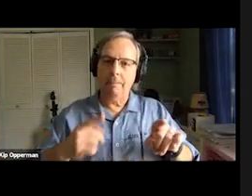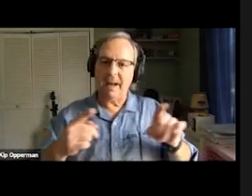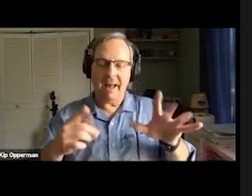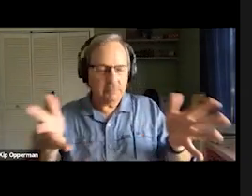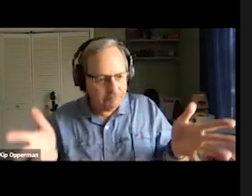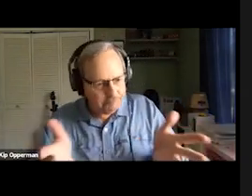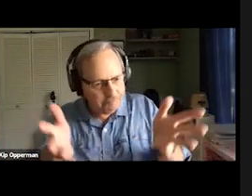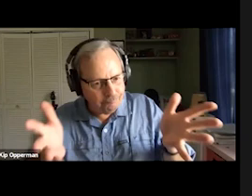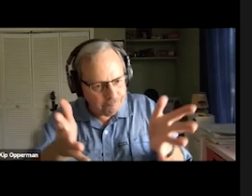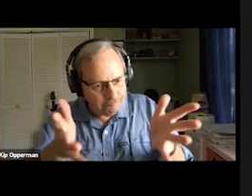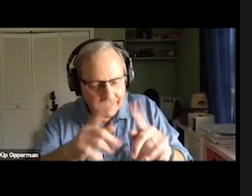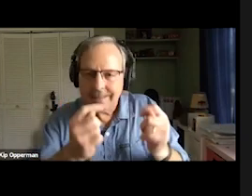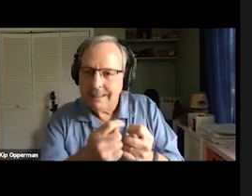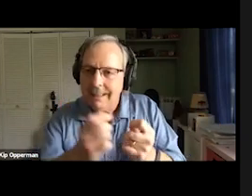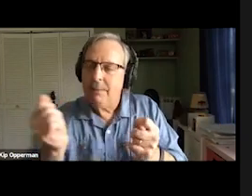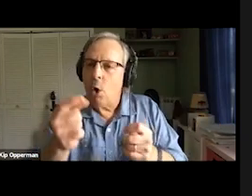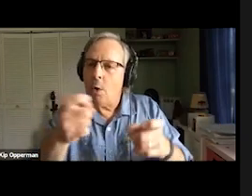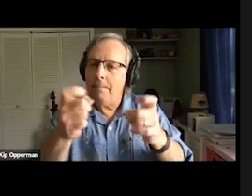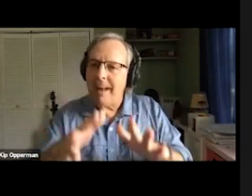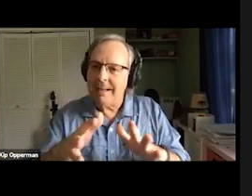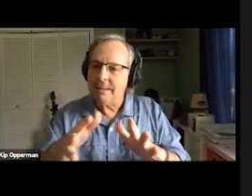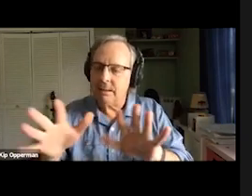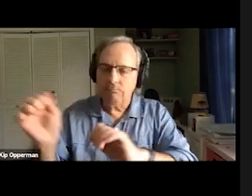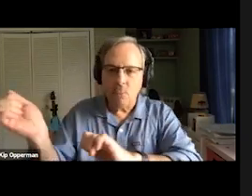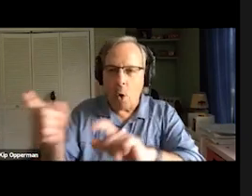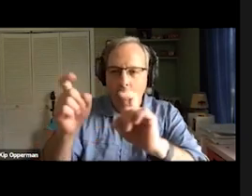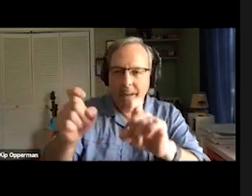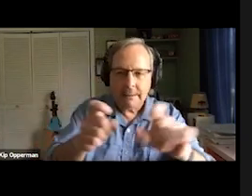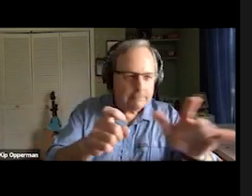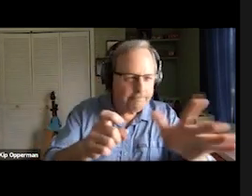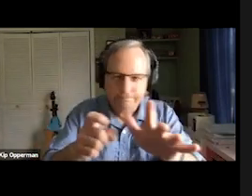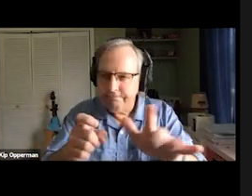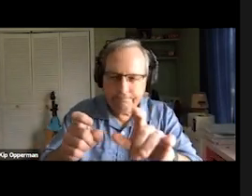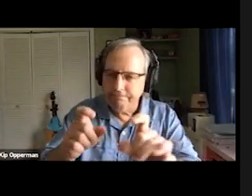y todos nuestros gerentes, y nuevamente, responsabilizándonos mutuamente, para decir, ¿cuándo tienen tiempo libre? Tómenlo.